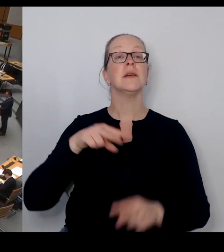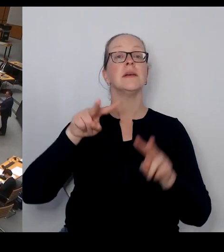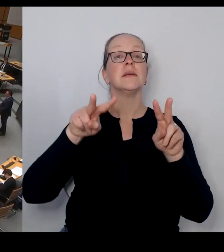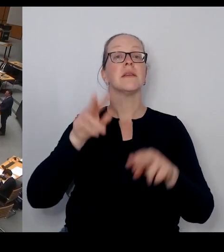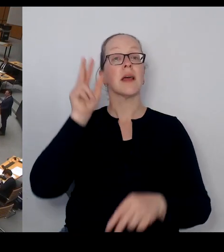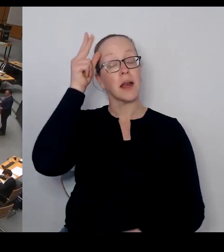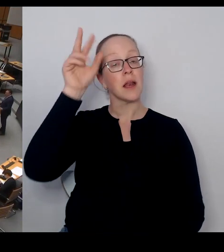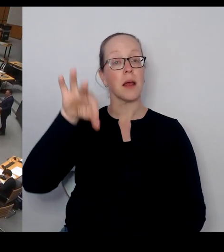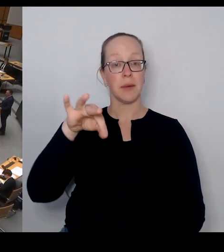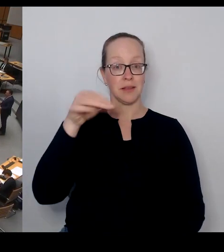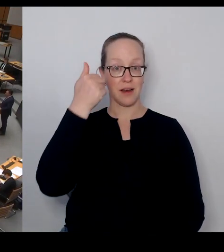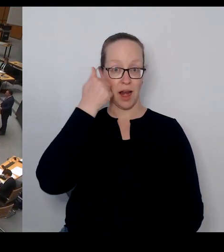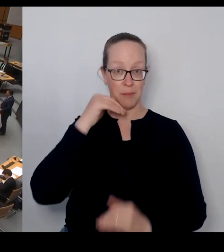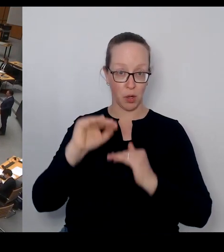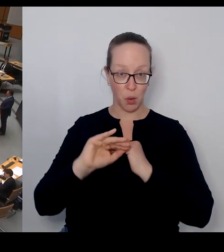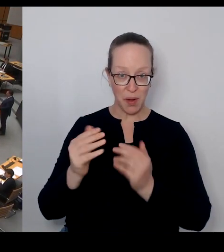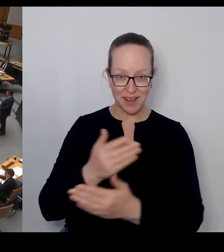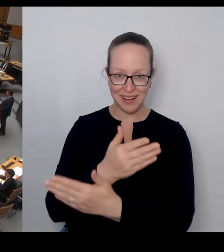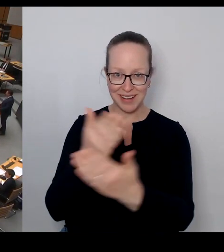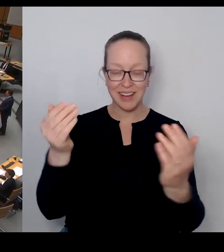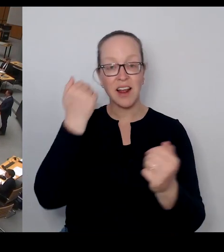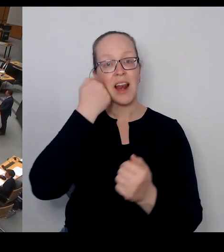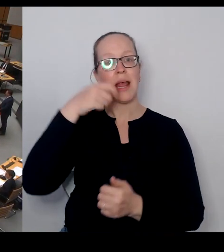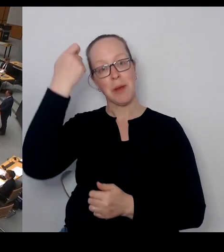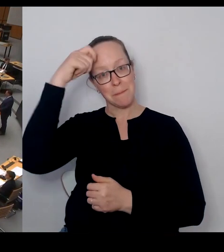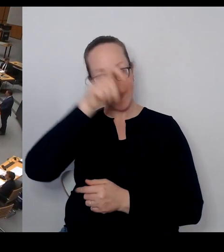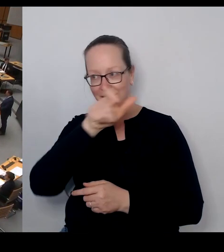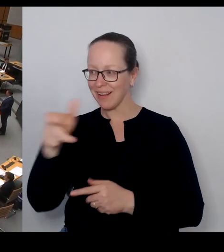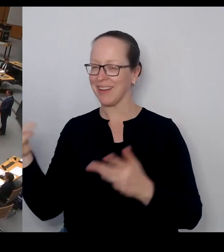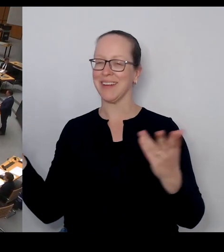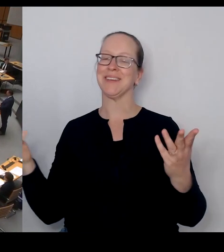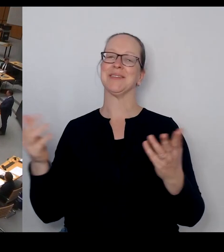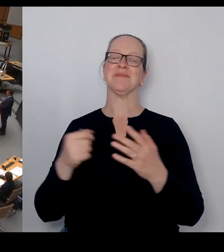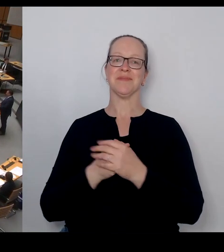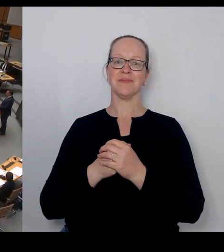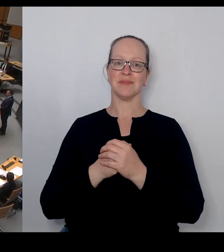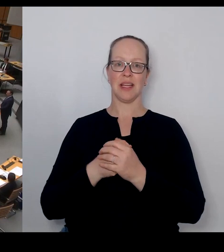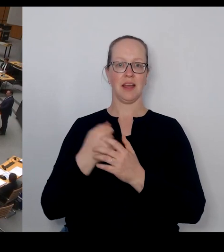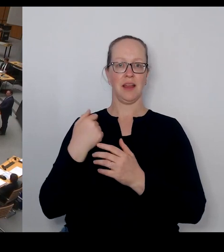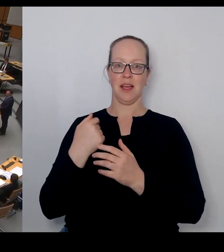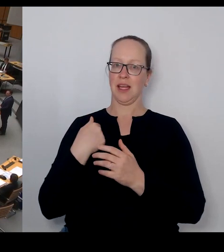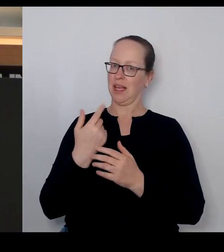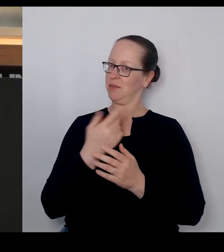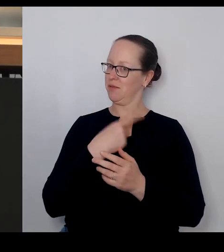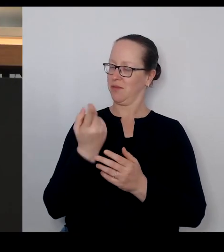Wir haben gerade wieder gehört, dass wir als Senat sozusagen oder wir hier irgendwas gestoppt haben.